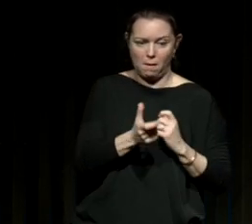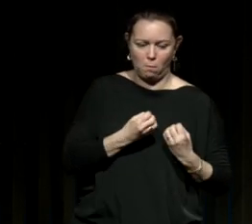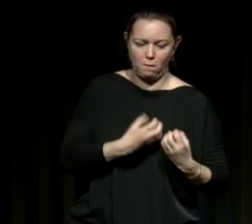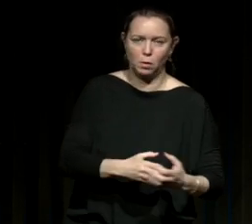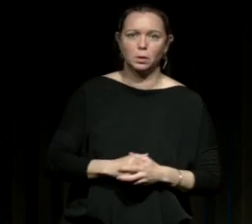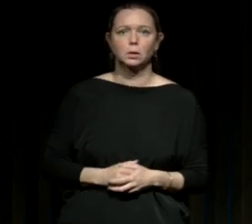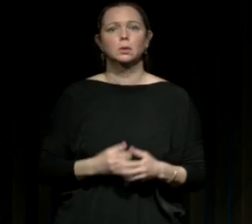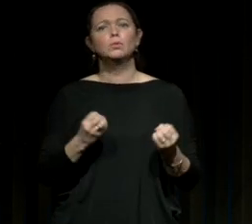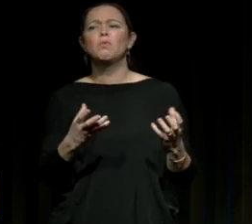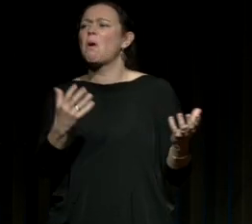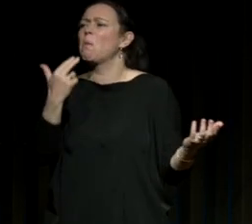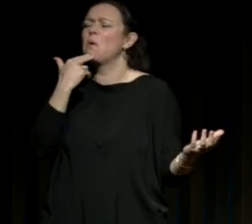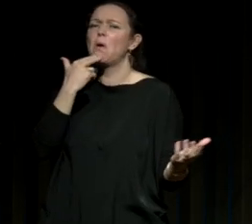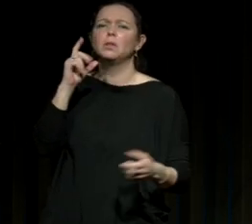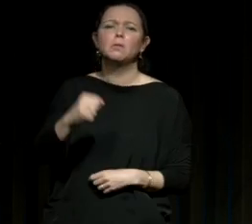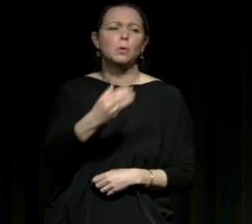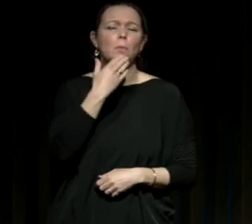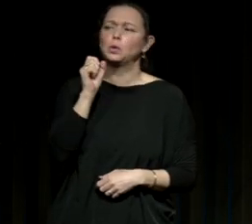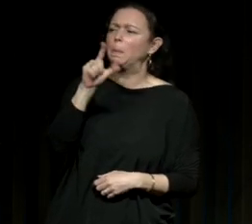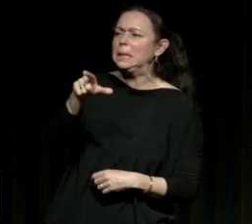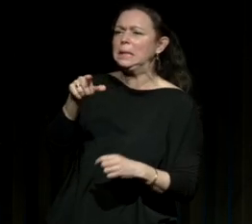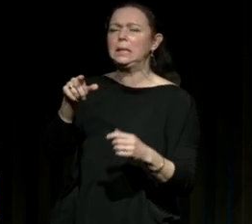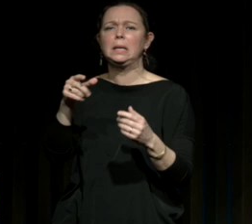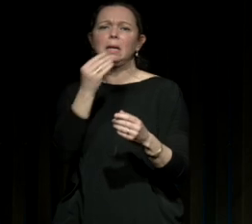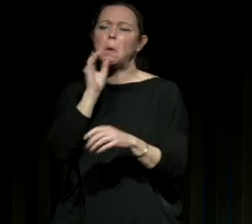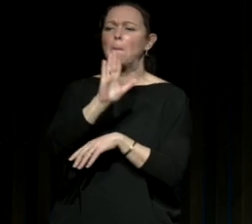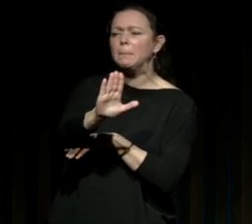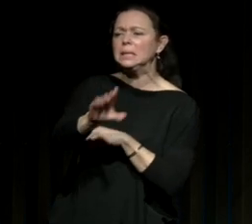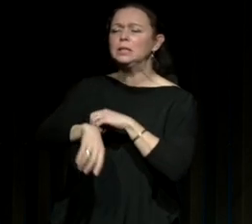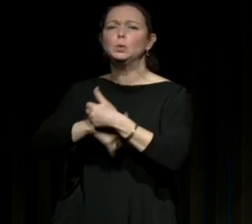un petit peu à la mode il faut manger tel ou tel aliment en fonction de son index glycémique les